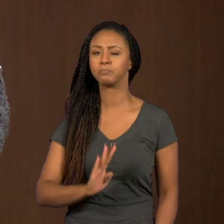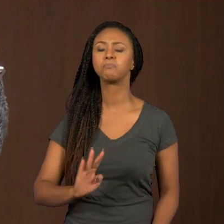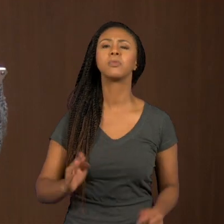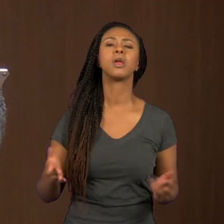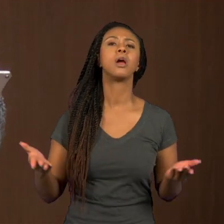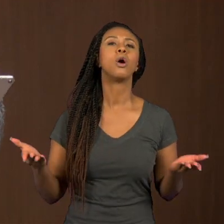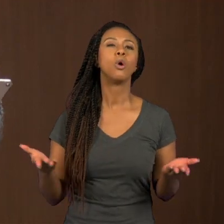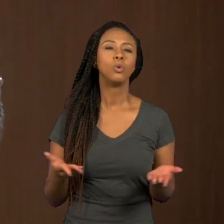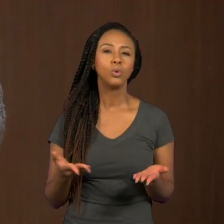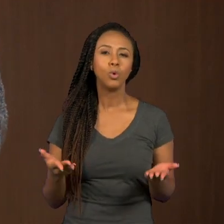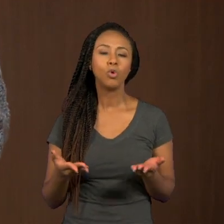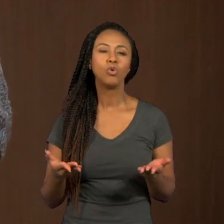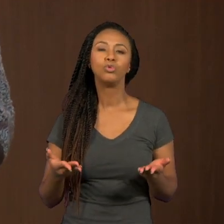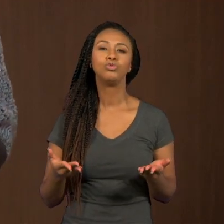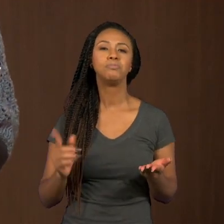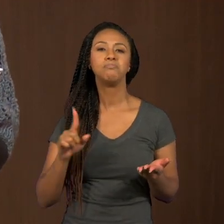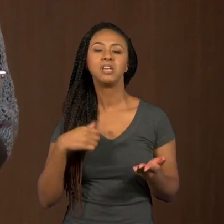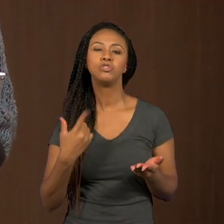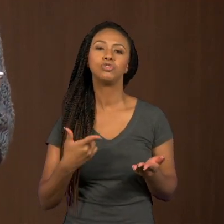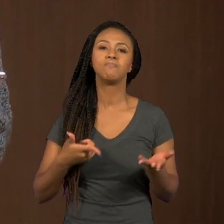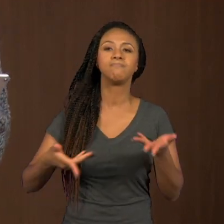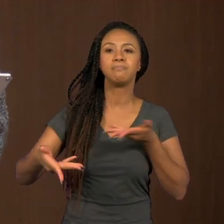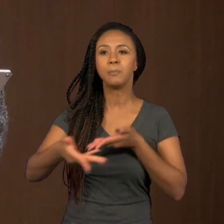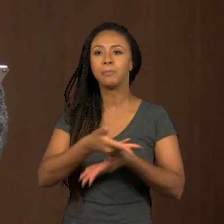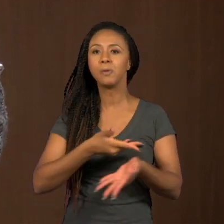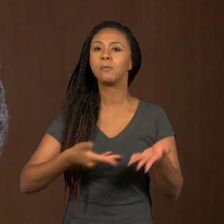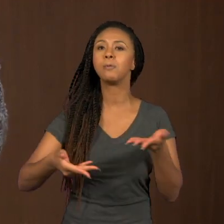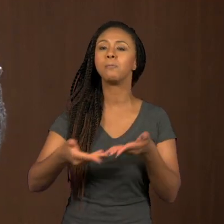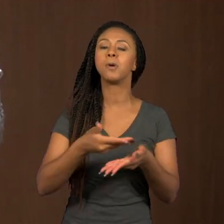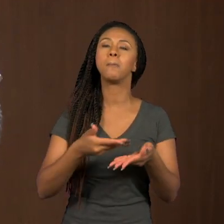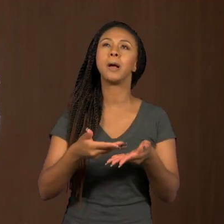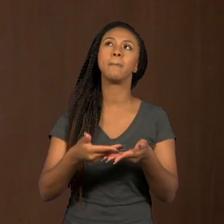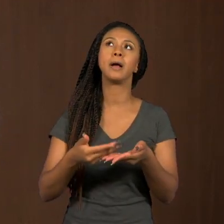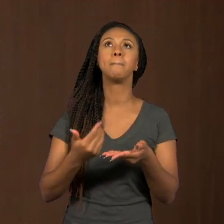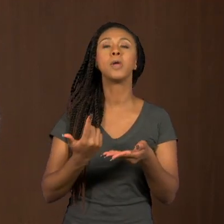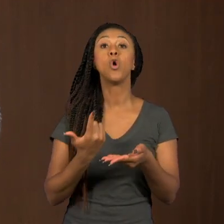ABORDAR UM OUTRO PAR QUE NEM SEMPRE CONVIVEU DE